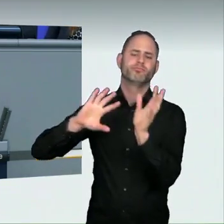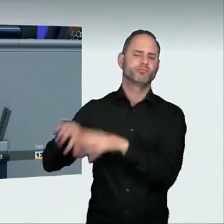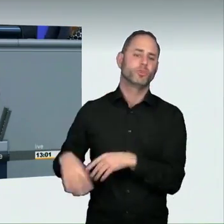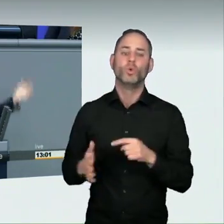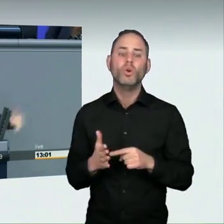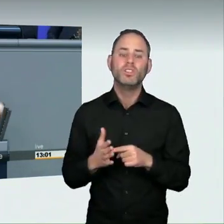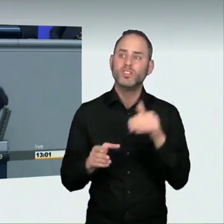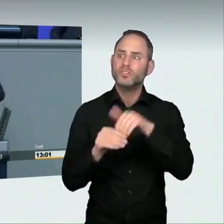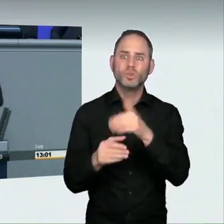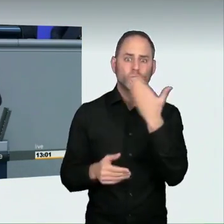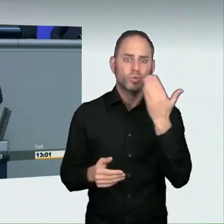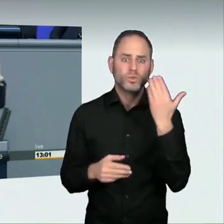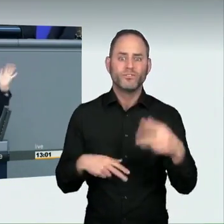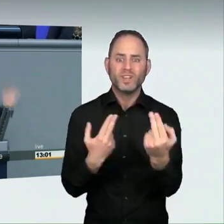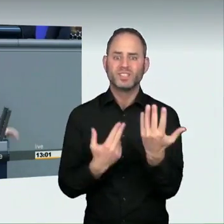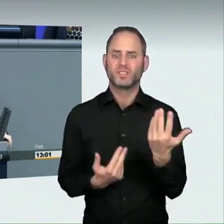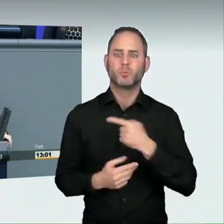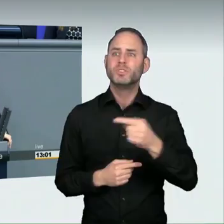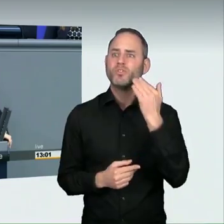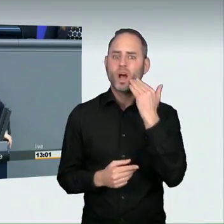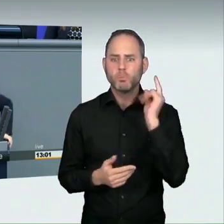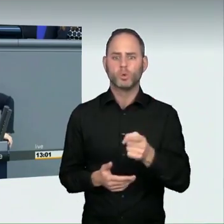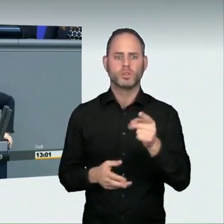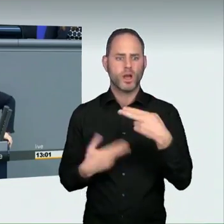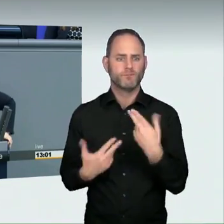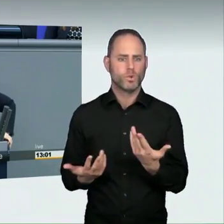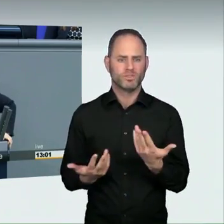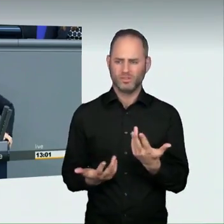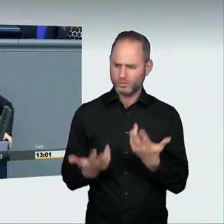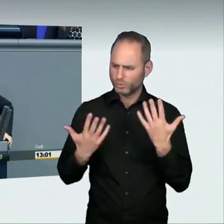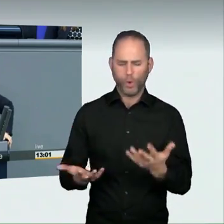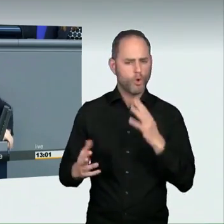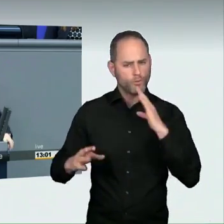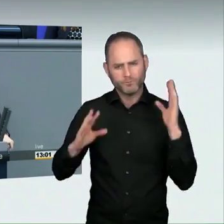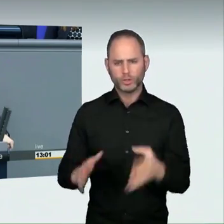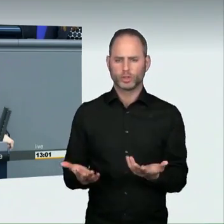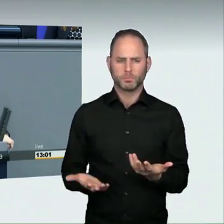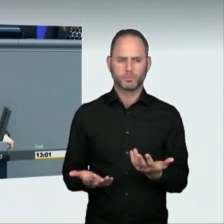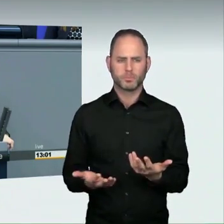„Ich zahle 10 Euro statt 7,50 Euro“ oder „Ich zahle 15 Euro statt 10 Euro“. Das ist falsch. Das ist rechtlich nicht unterlegt.